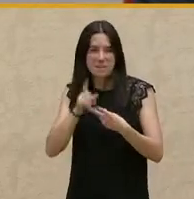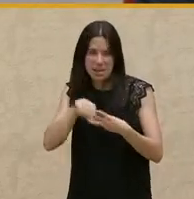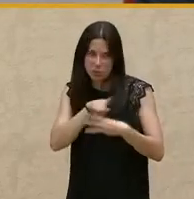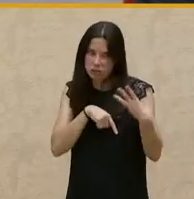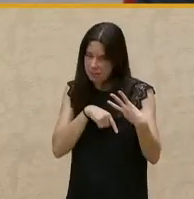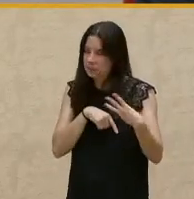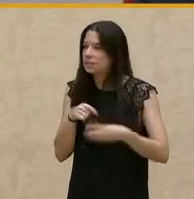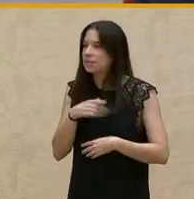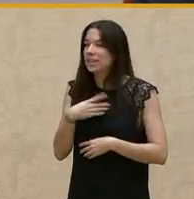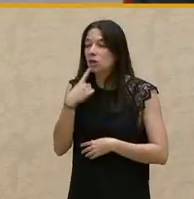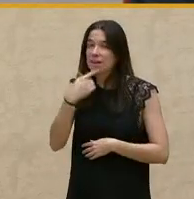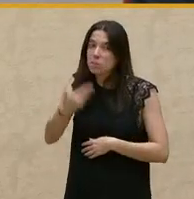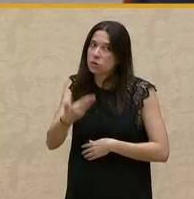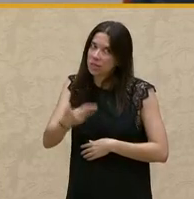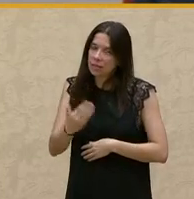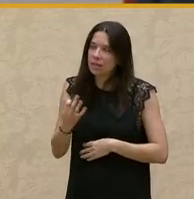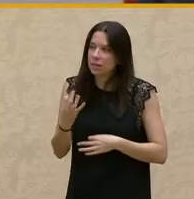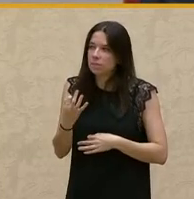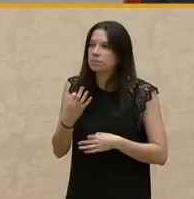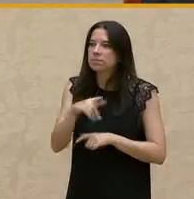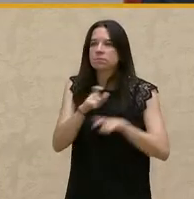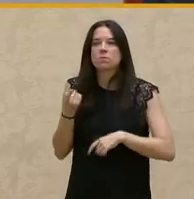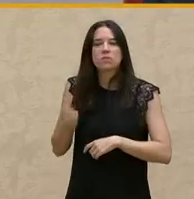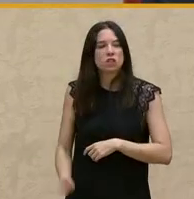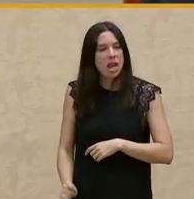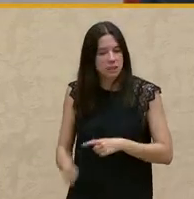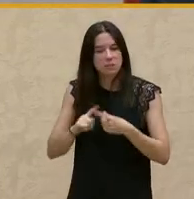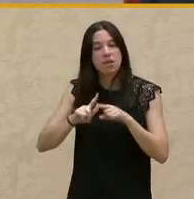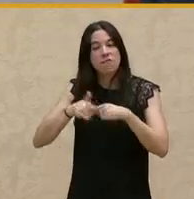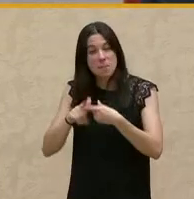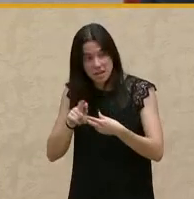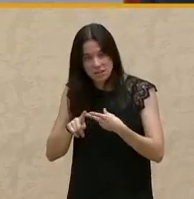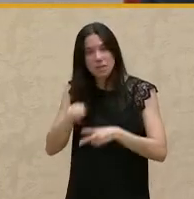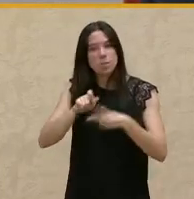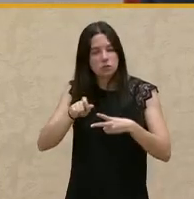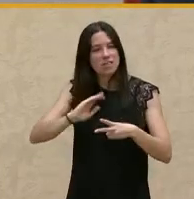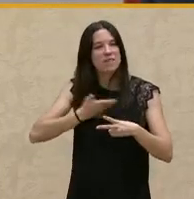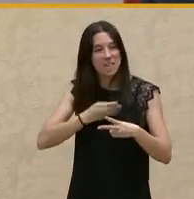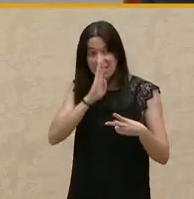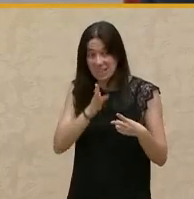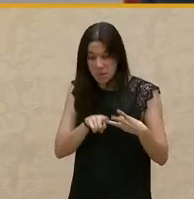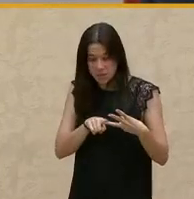la importancia de los profesionales, las familias y los afectados de forma unificada